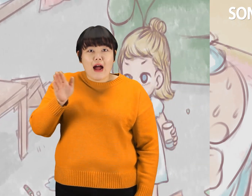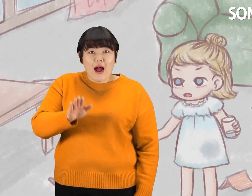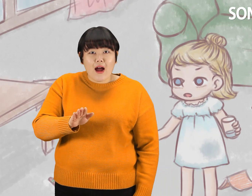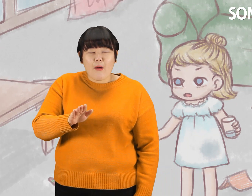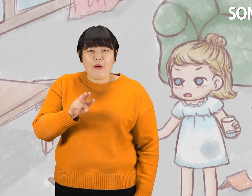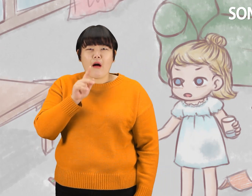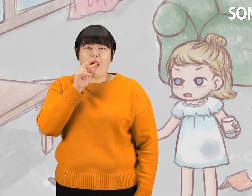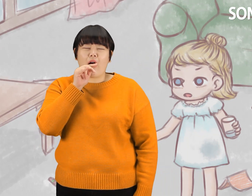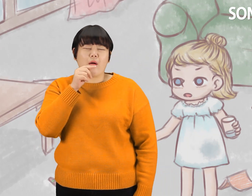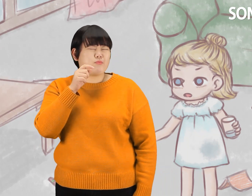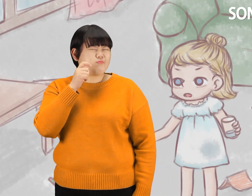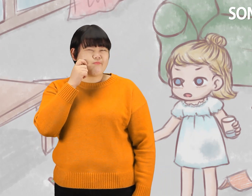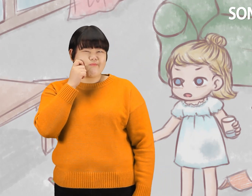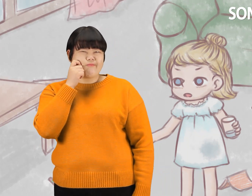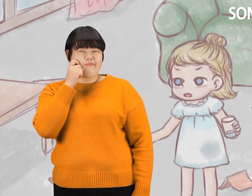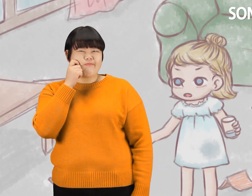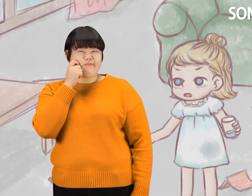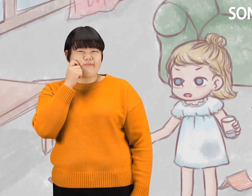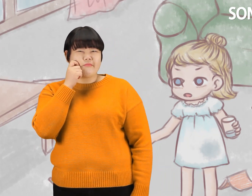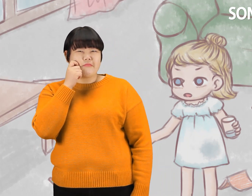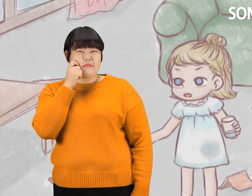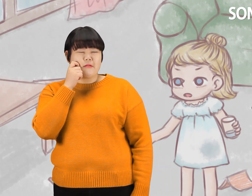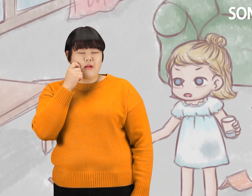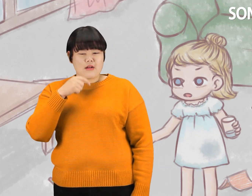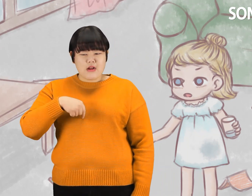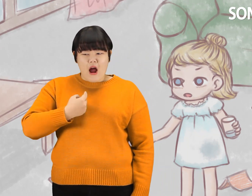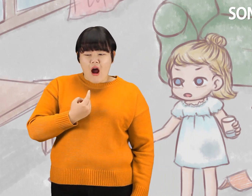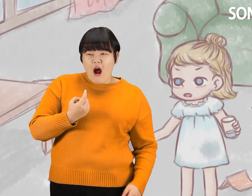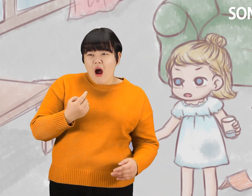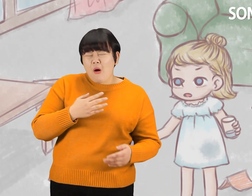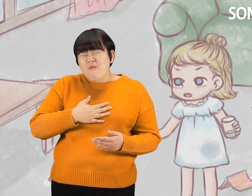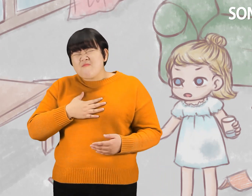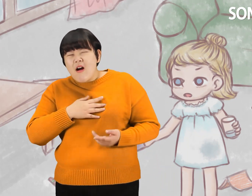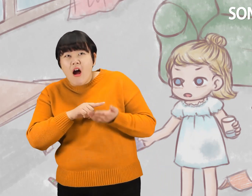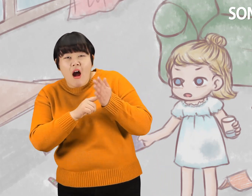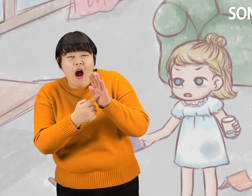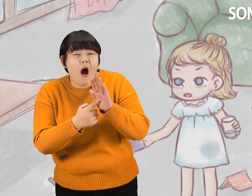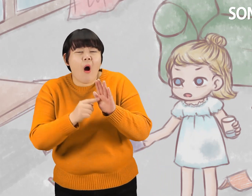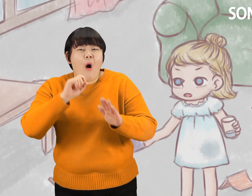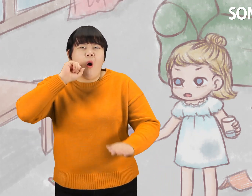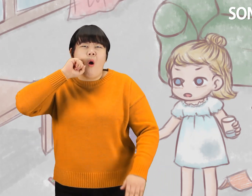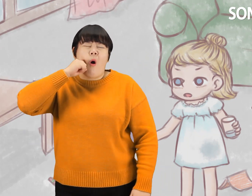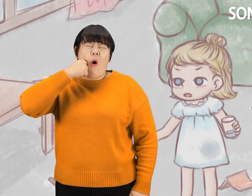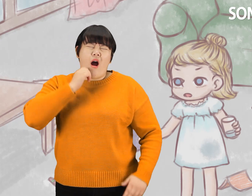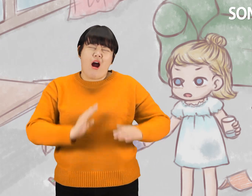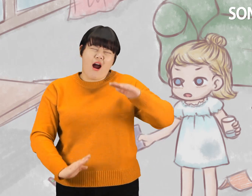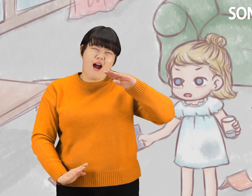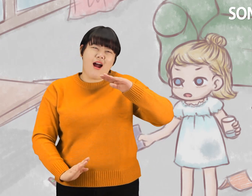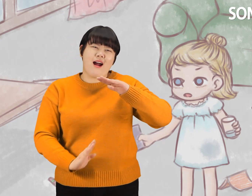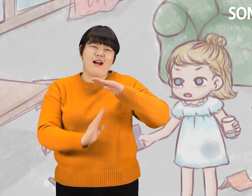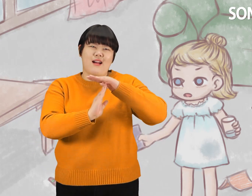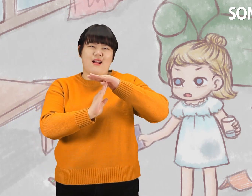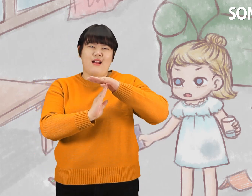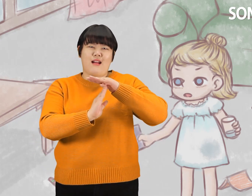しかし、言葉ができないヘレンは自分の感情を表現することができなかった。